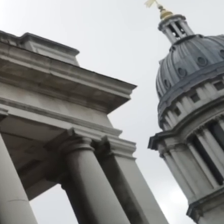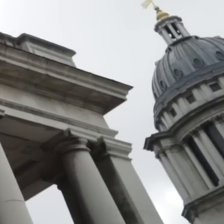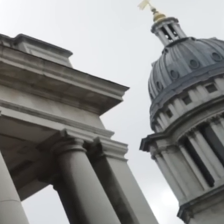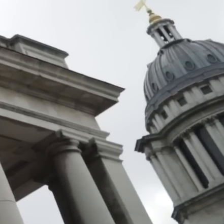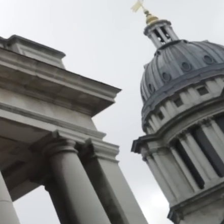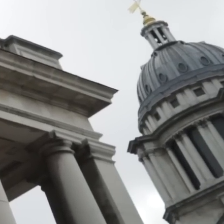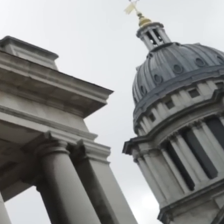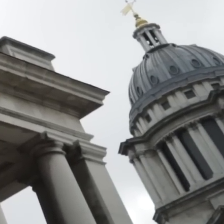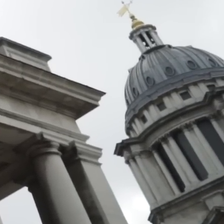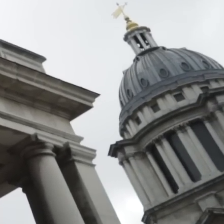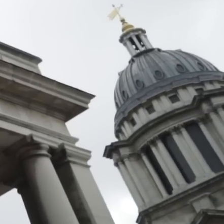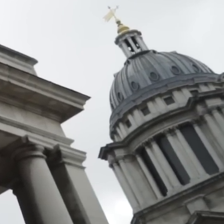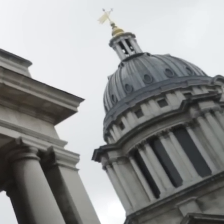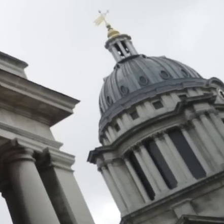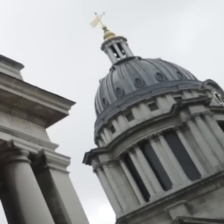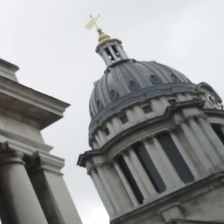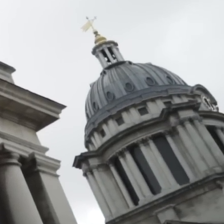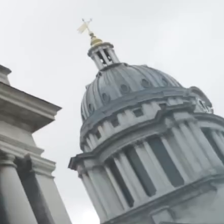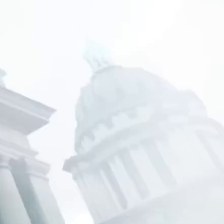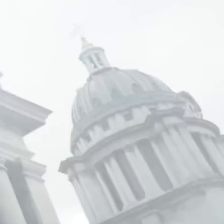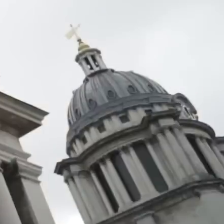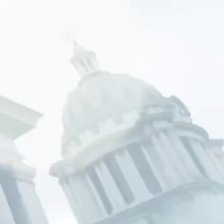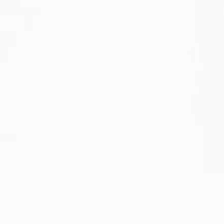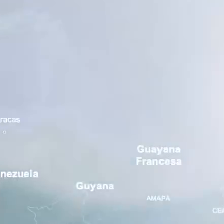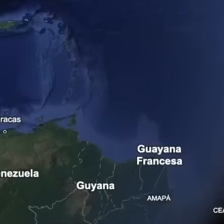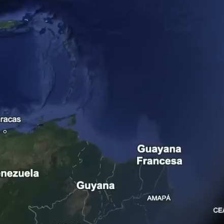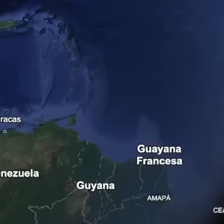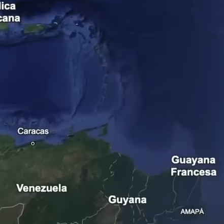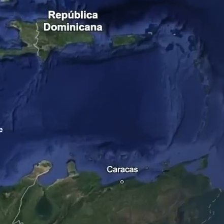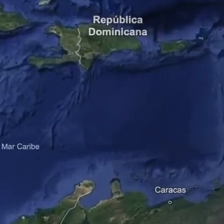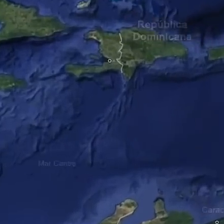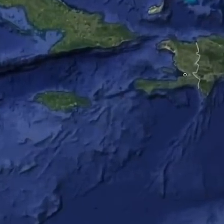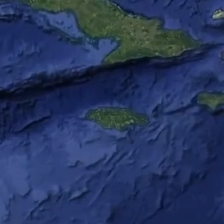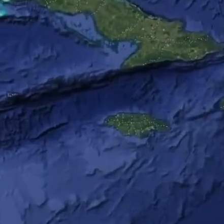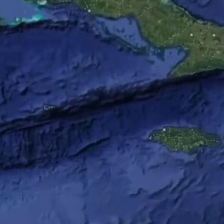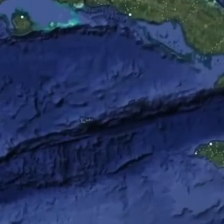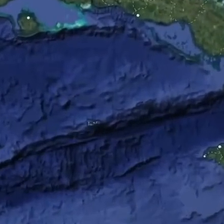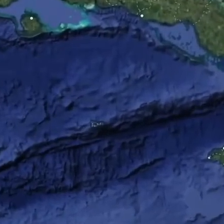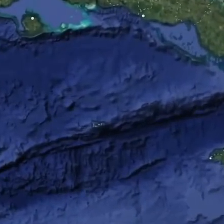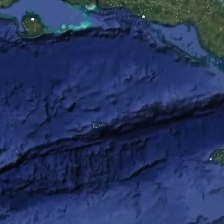la mandataria mexicana por lo que el golfo de México seguirá siendo llamado por ellos